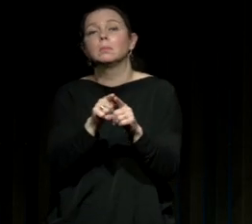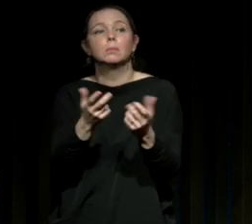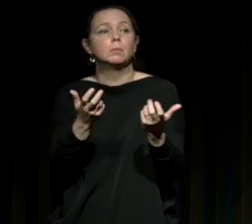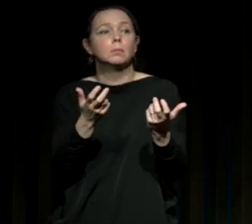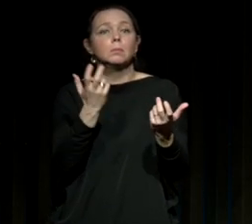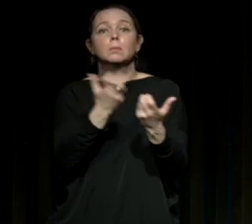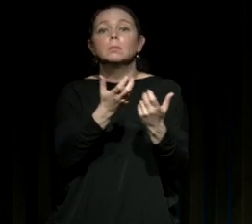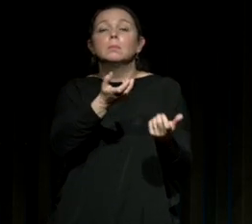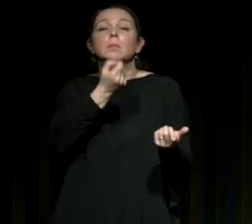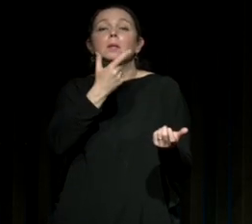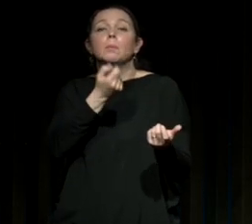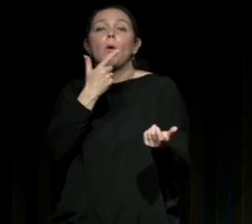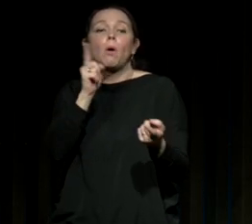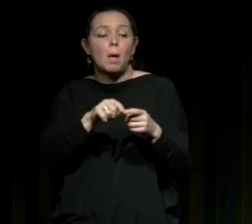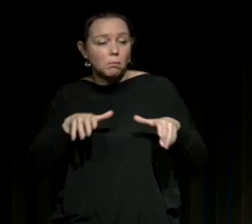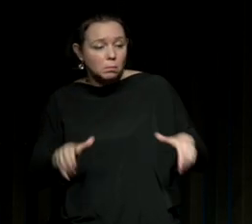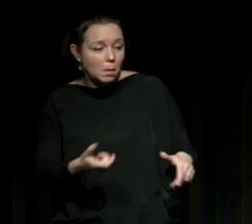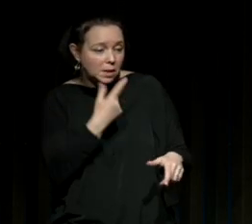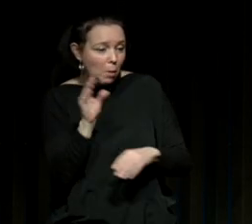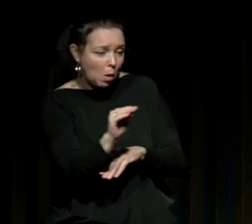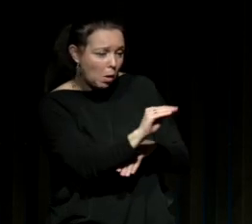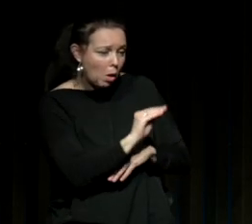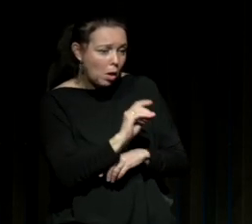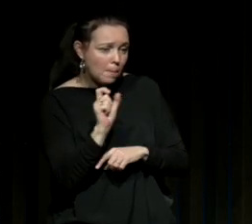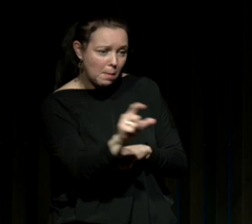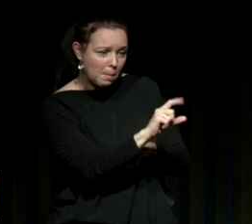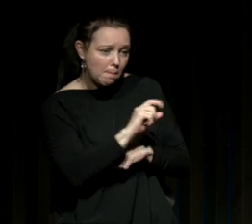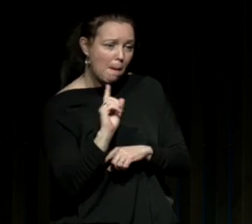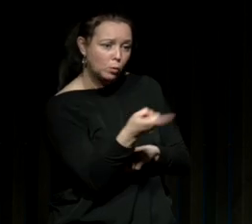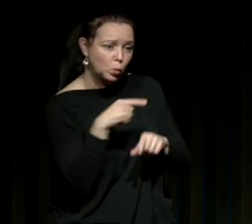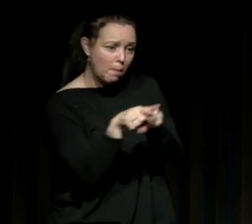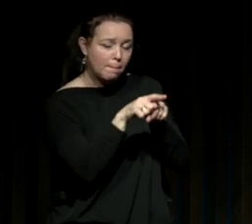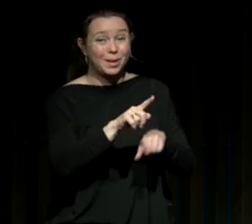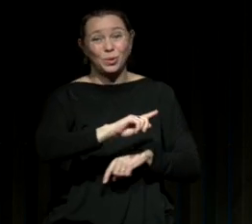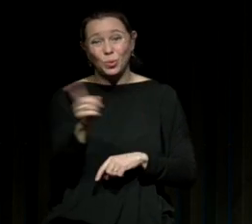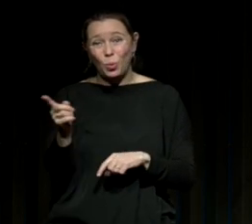les patients qui souffrent d'obésité l'importance encore une fois d'aller au delà d'un énième c'est